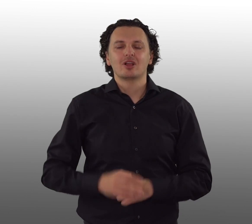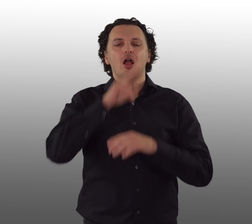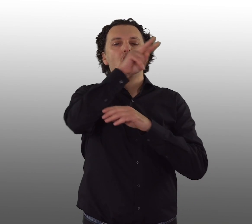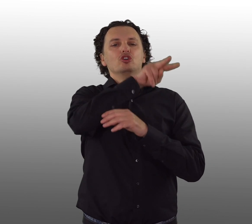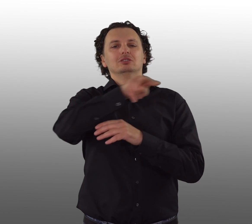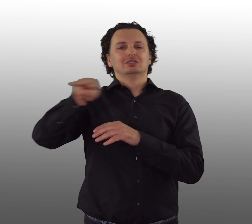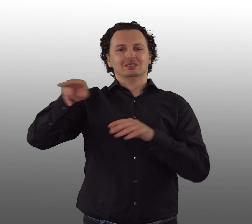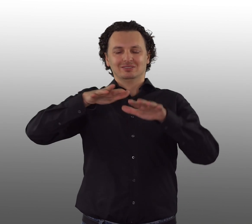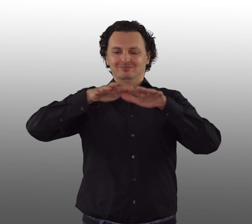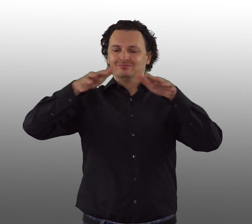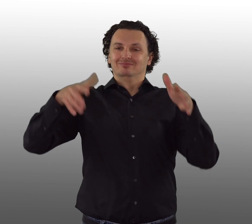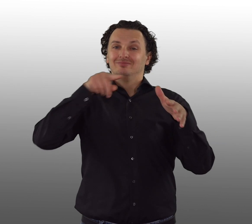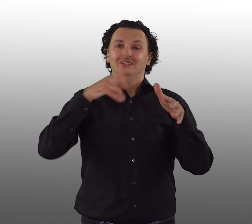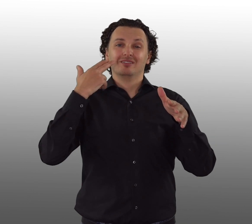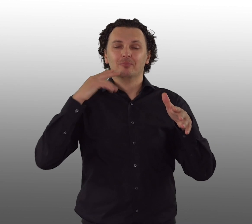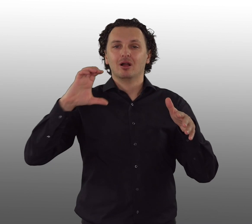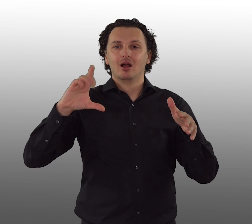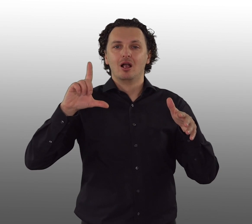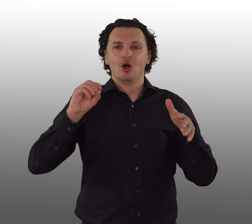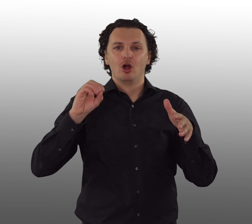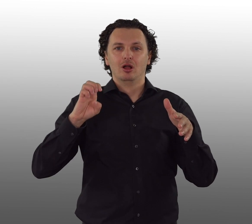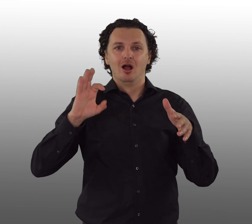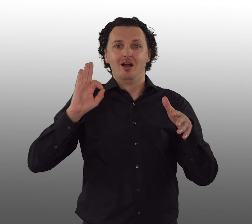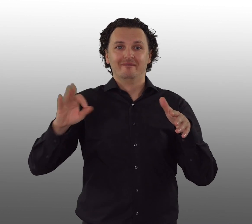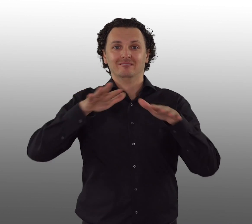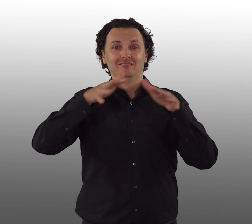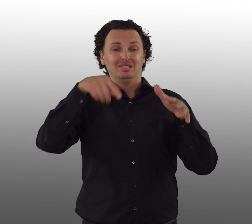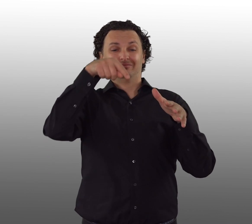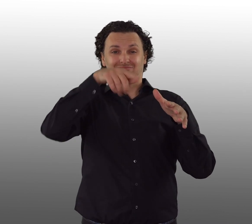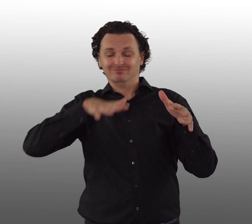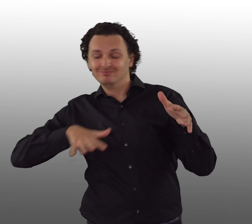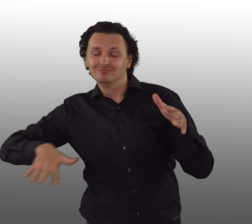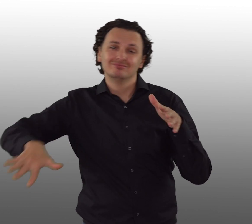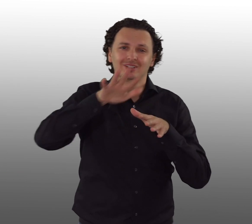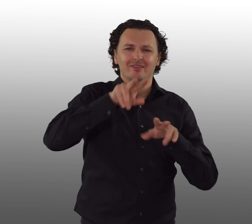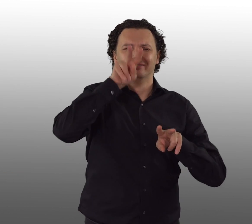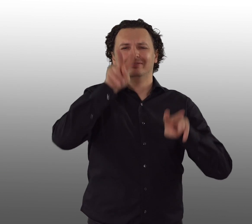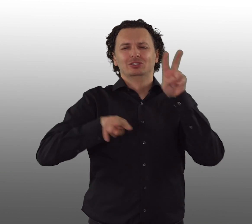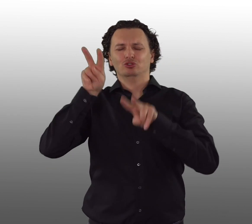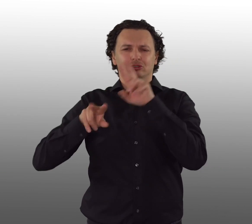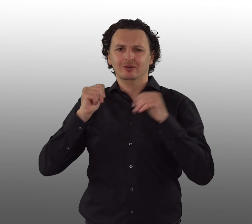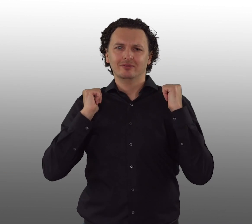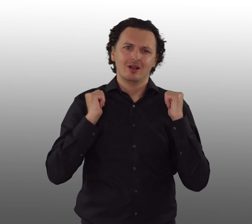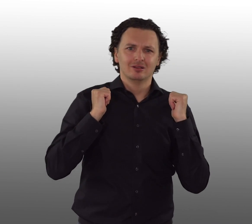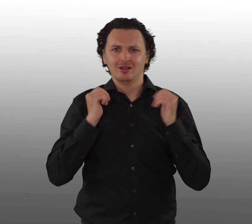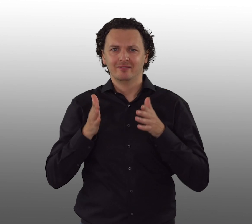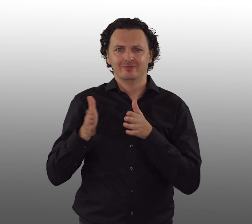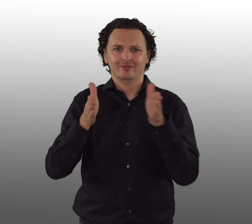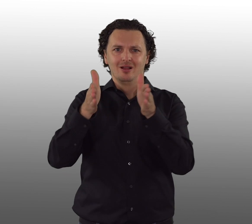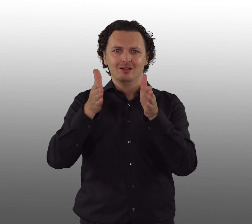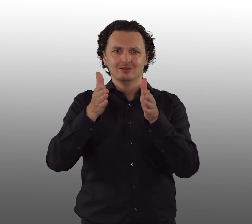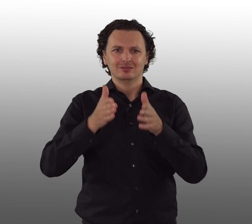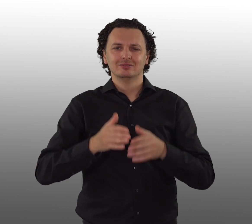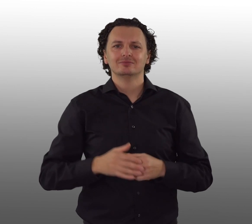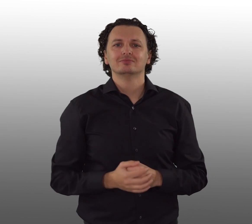Auch rund um den Aussichtspunkt Cloef kann die Saarschleife als Höhepunkt verschiedener Wanderwege betrachtet werden.